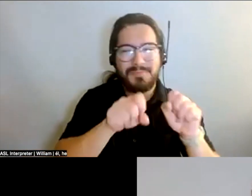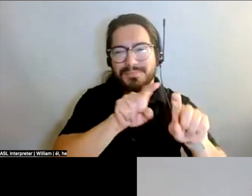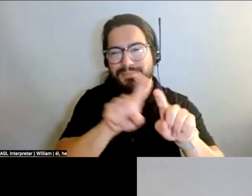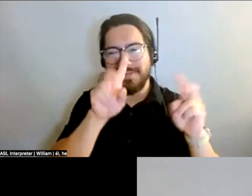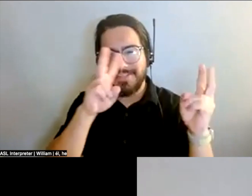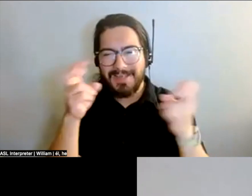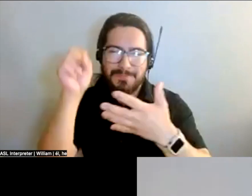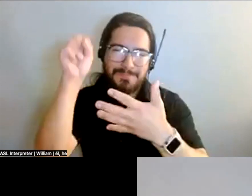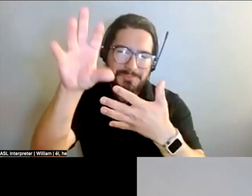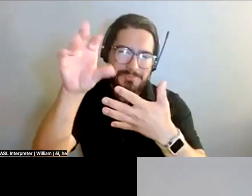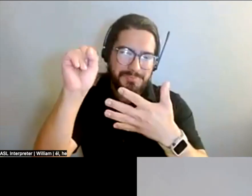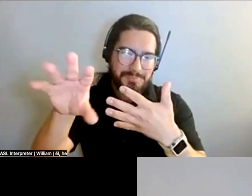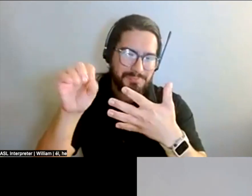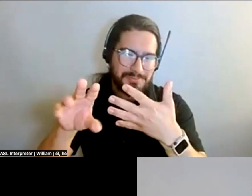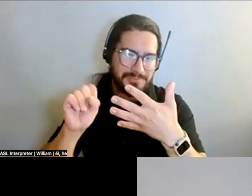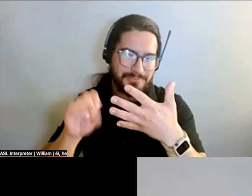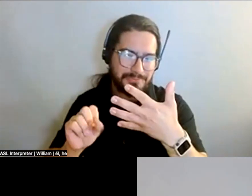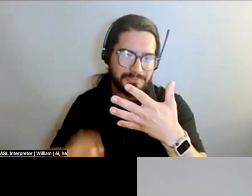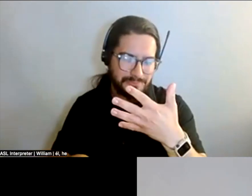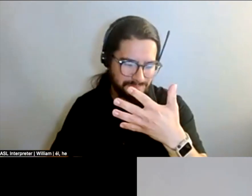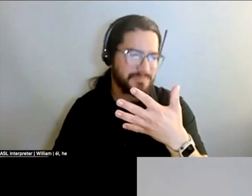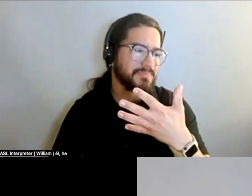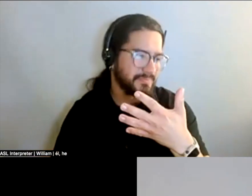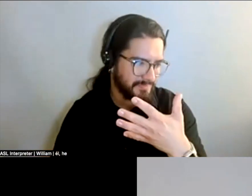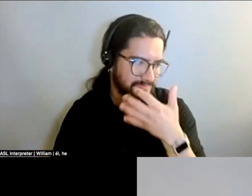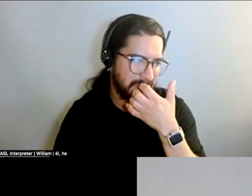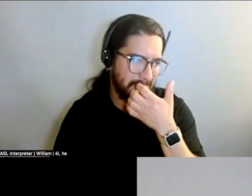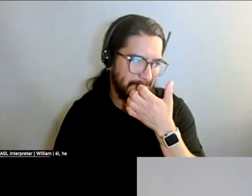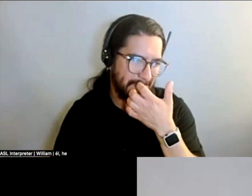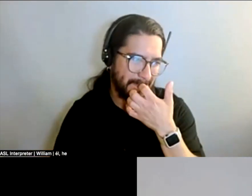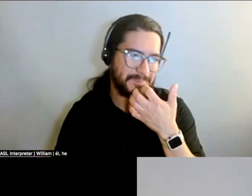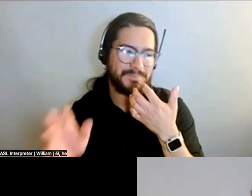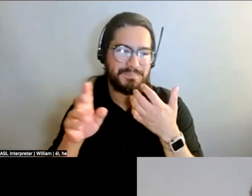palabras sobre Caracas, para bien o para mal (Venezuela); Arte poética (Argentina); Cien